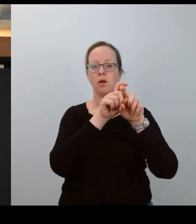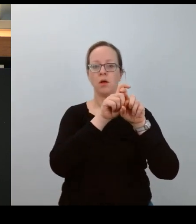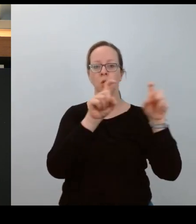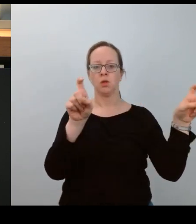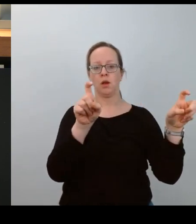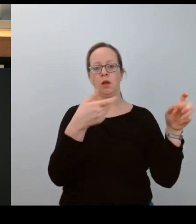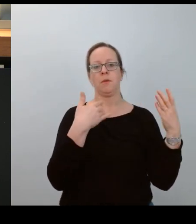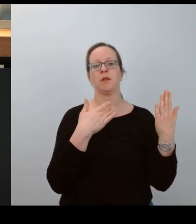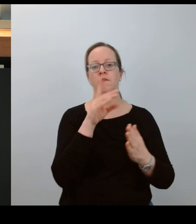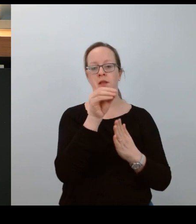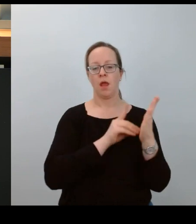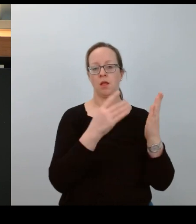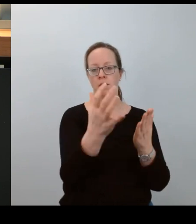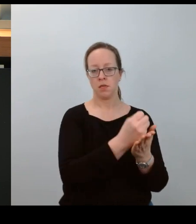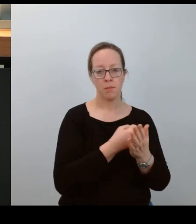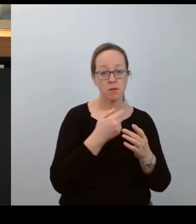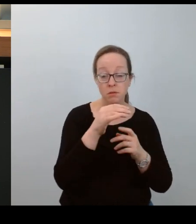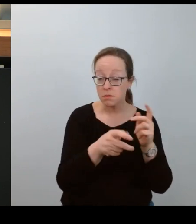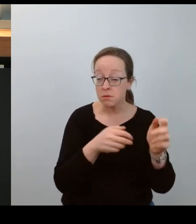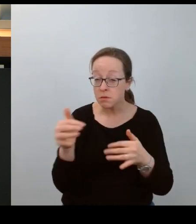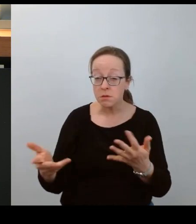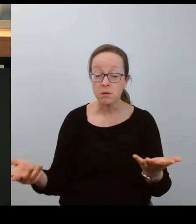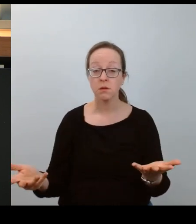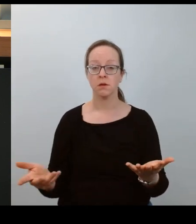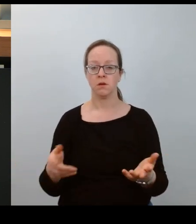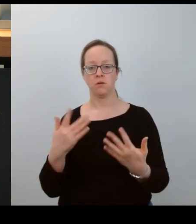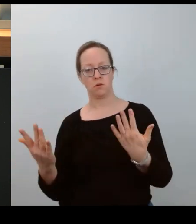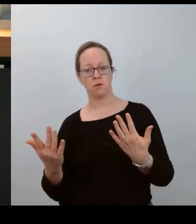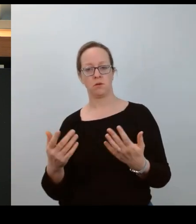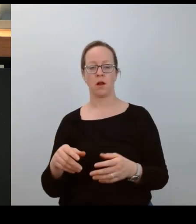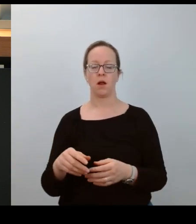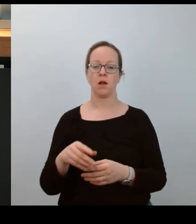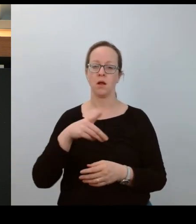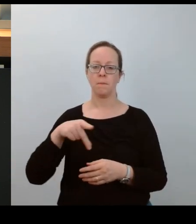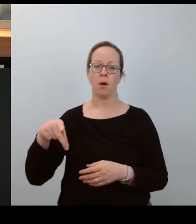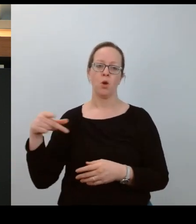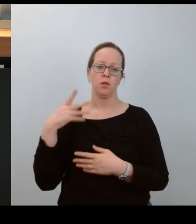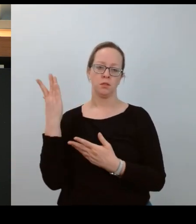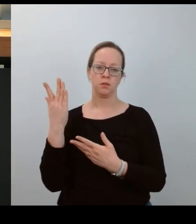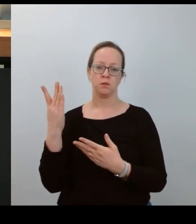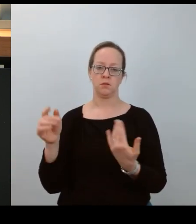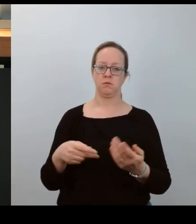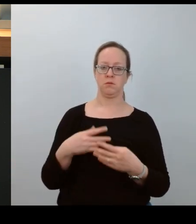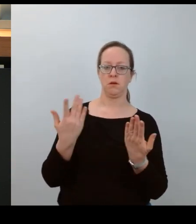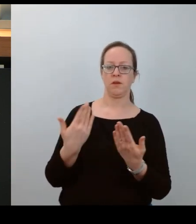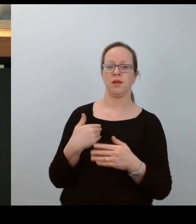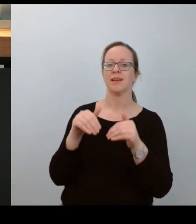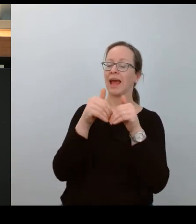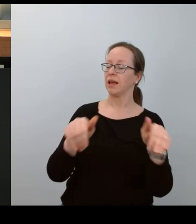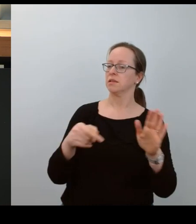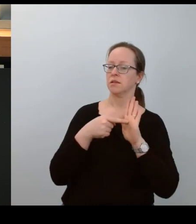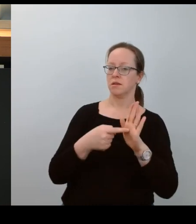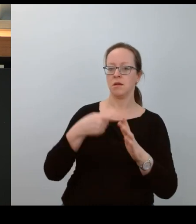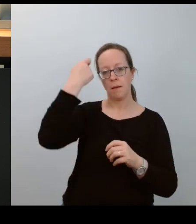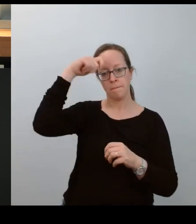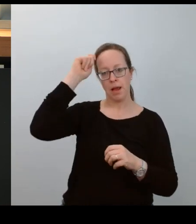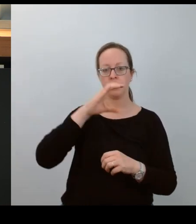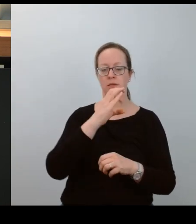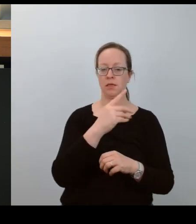Auch hier geht es neben rassistischen Ressentiments auch um Datenschutz. (Rednerwechsel) Herr Lehmann, der Audruck, den